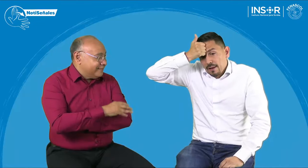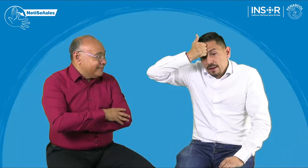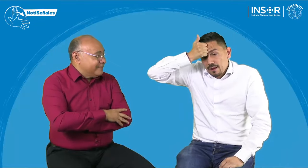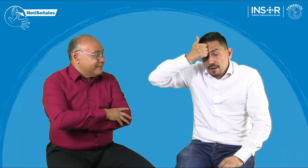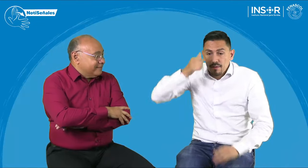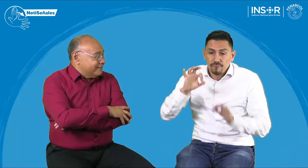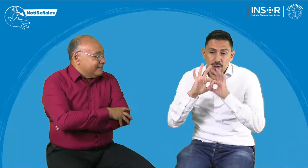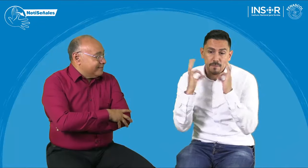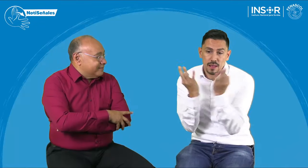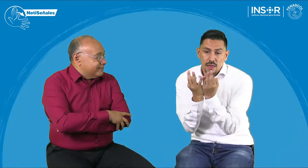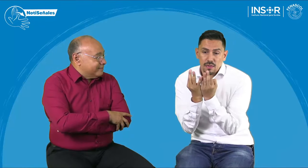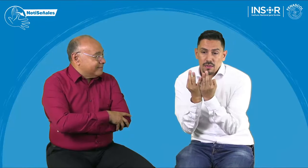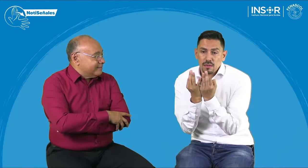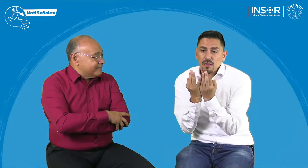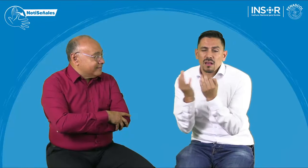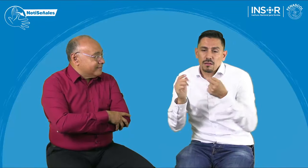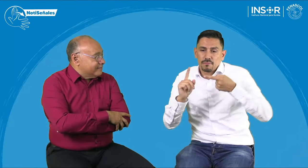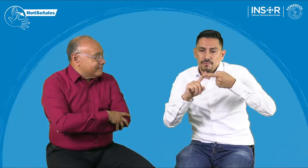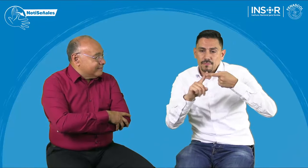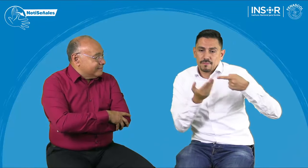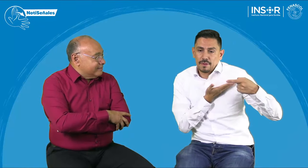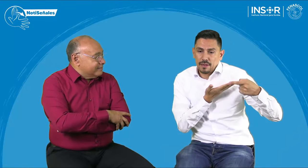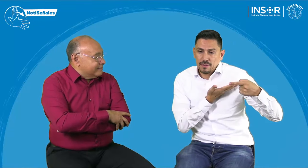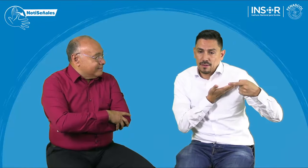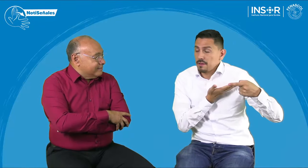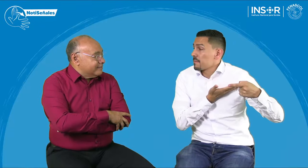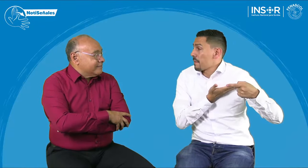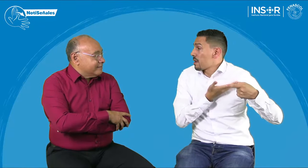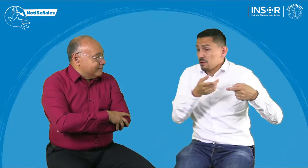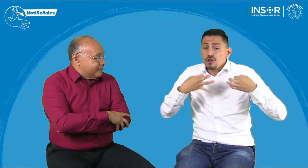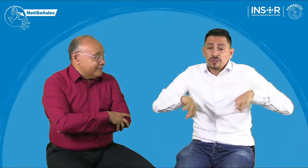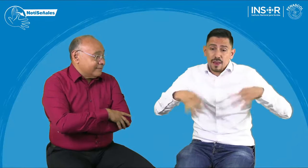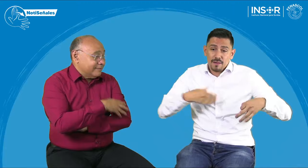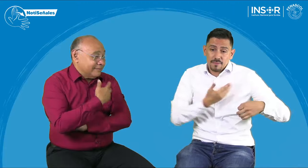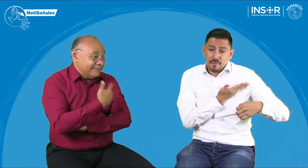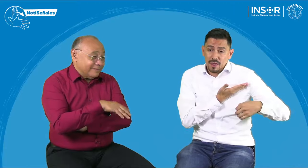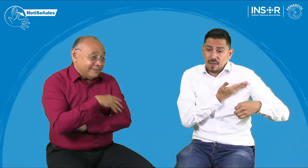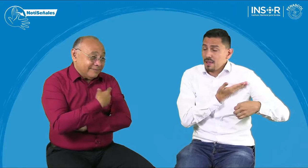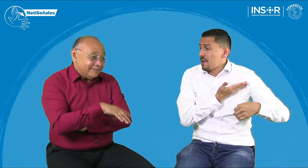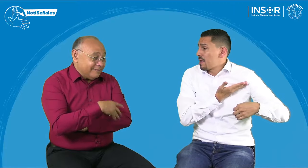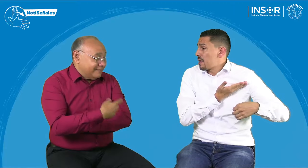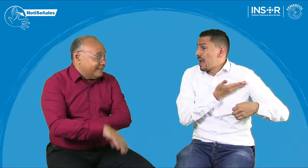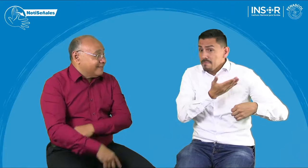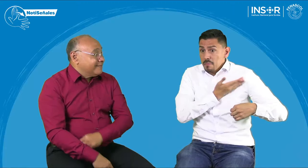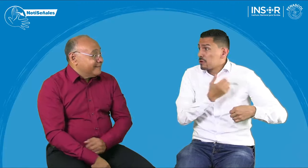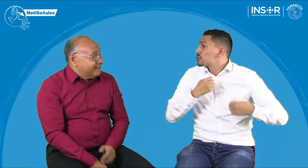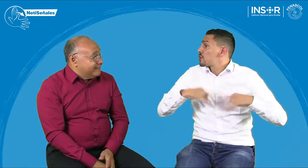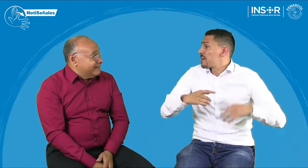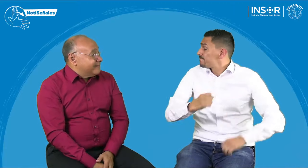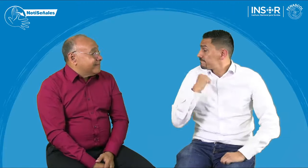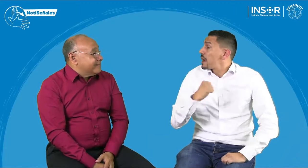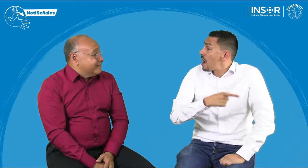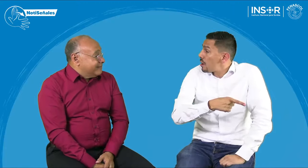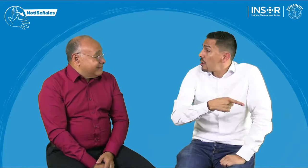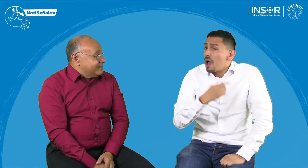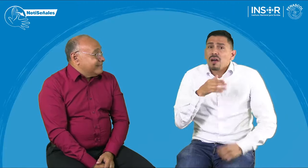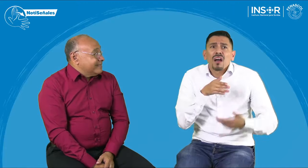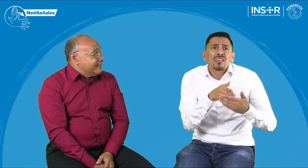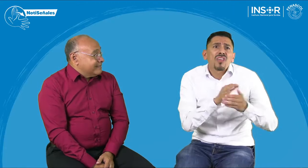que todo a mi familia es lo primero, es lo primordial, mi